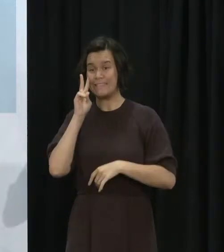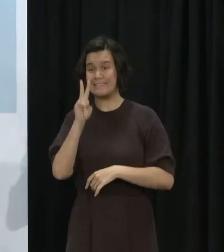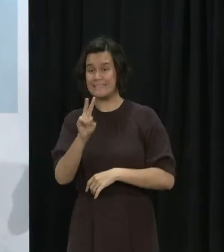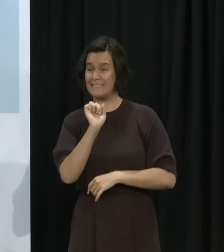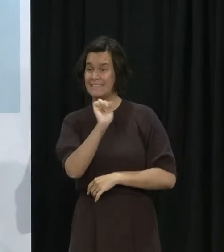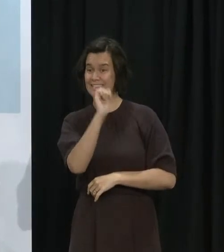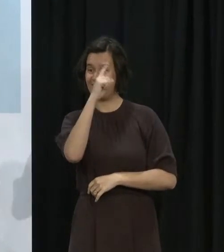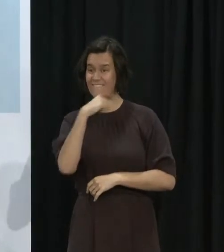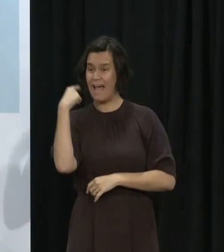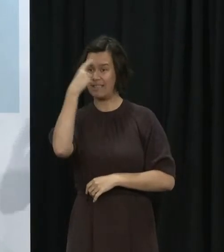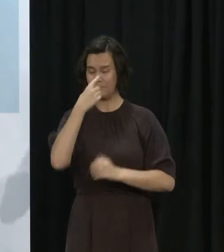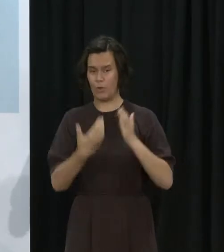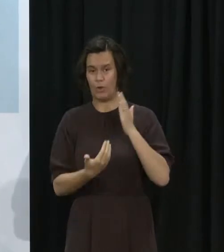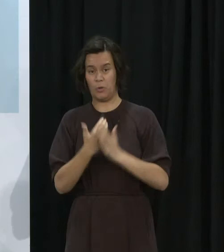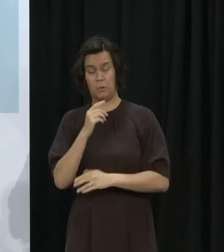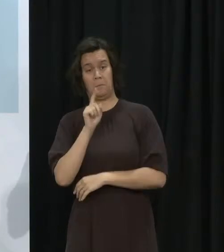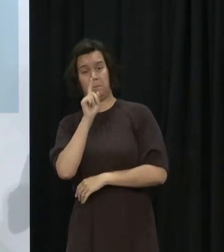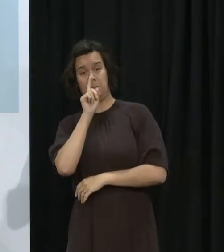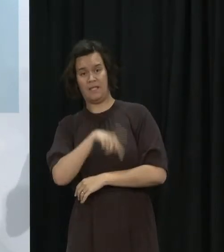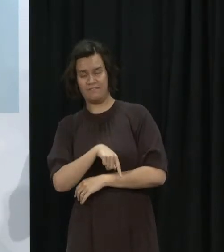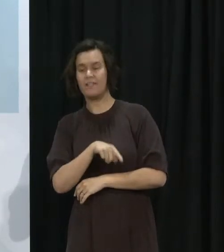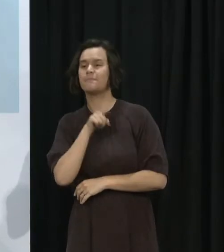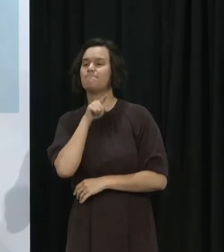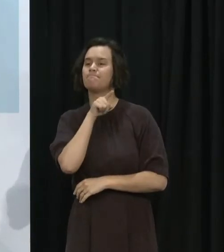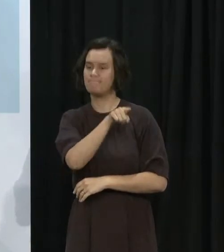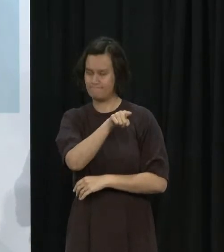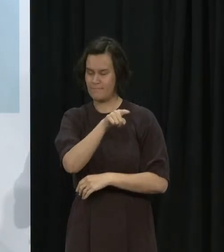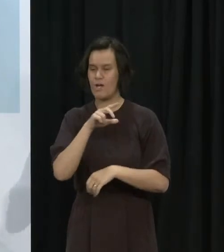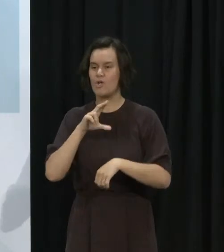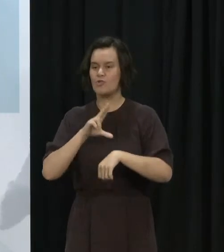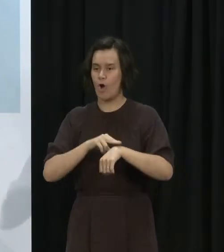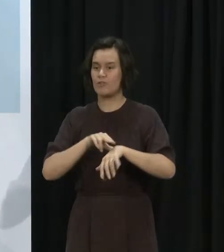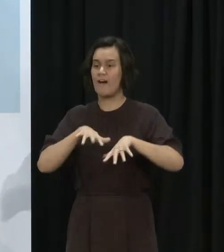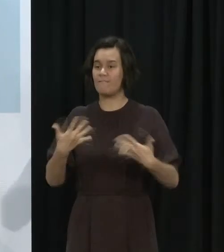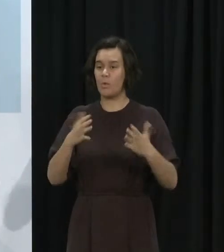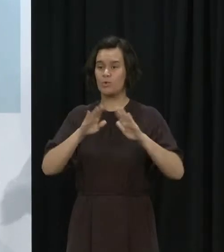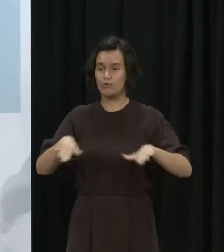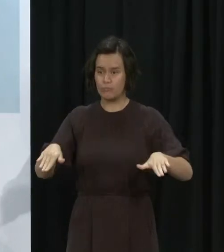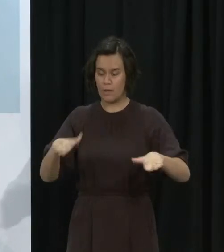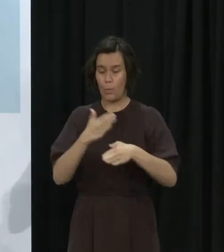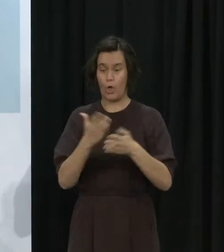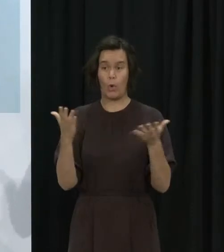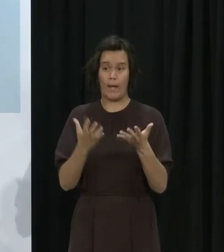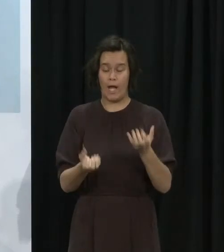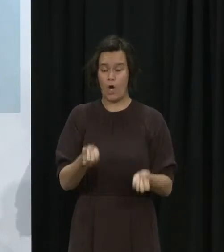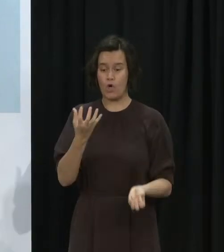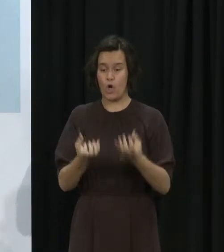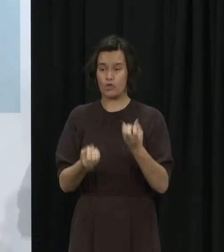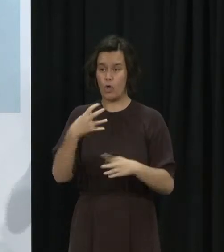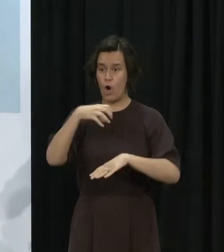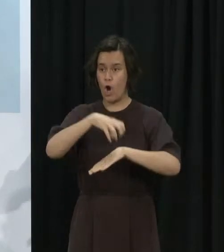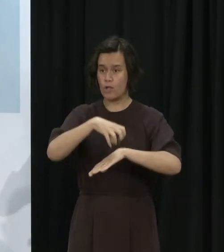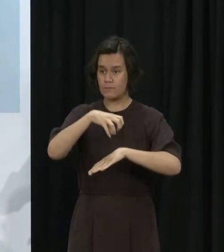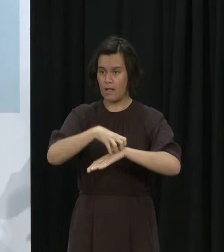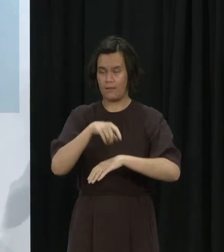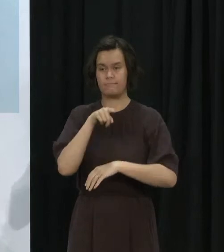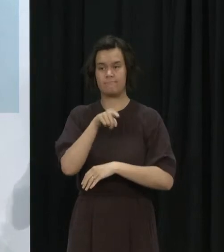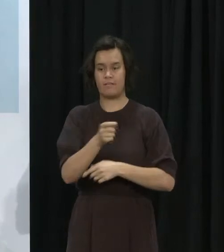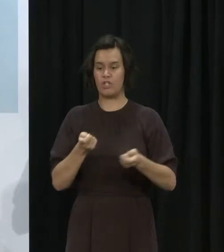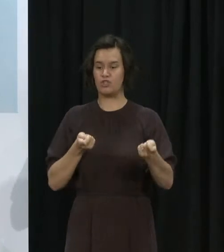korero mo nga pota Pfizer mo te